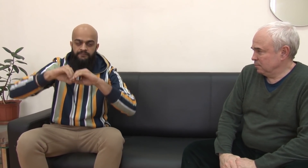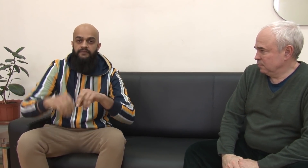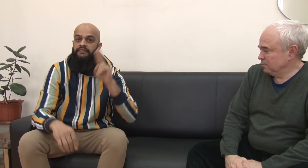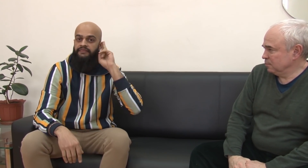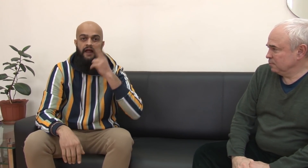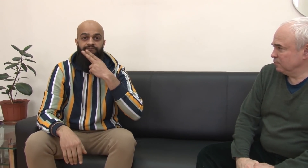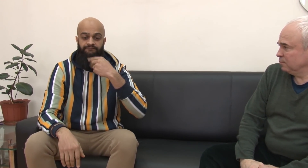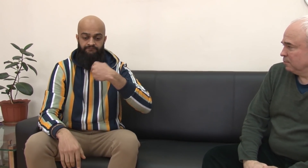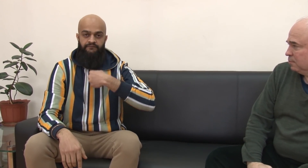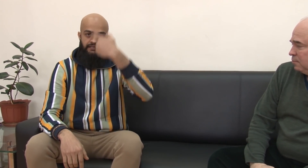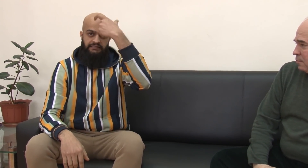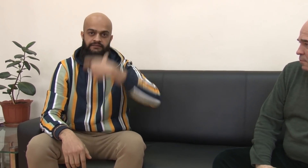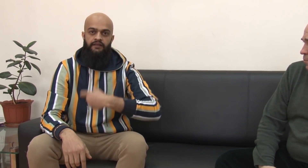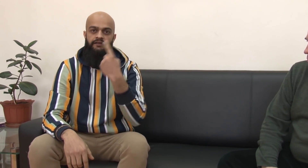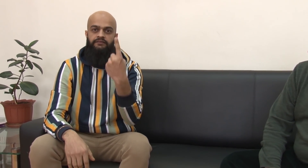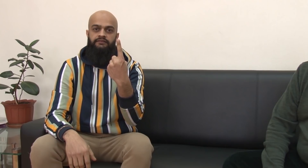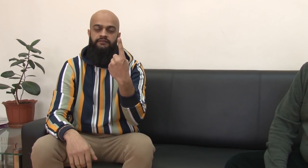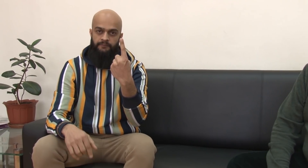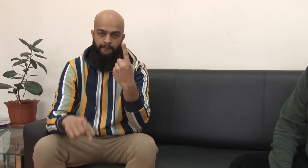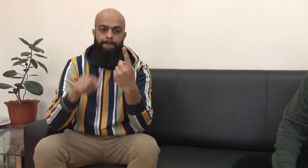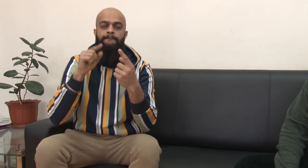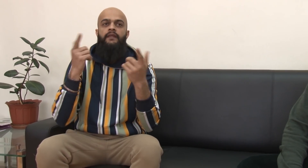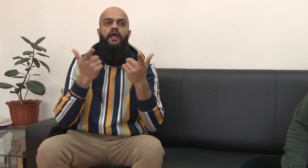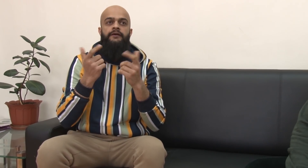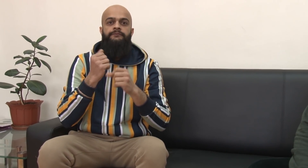В семье только один я глухой.